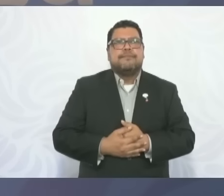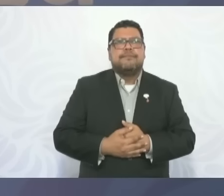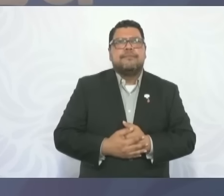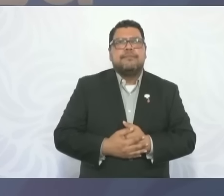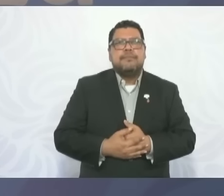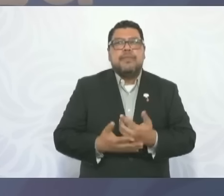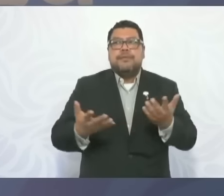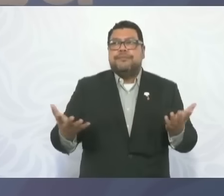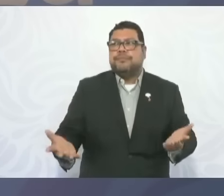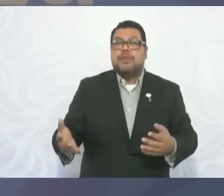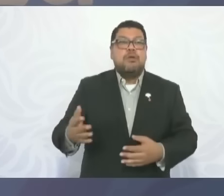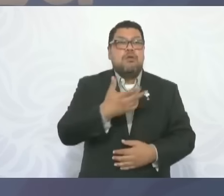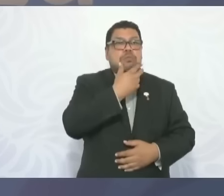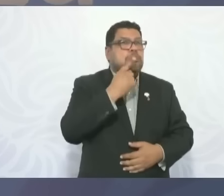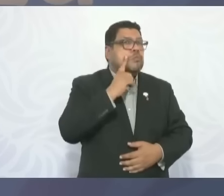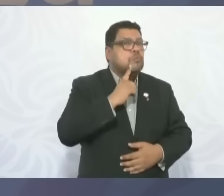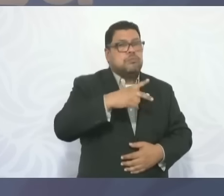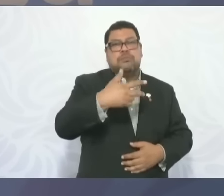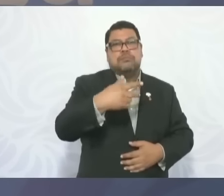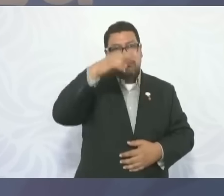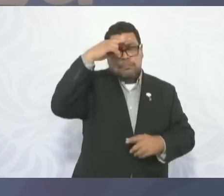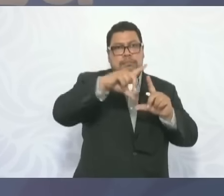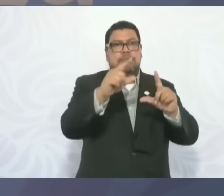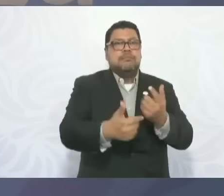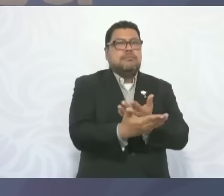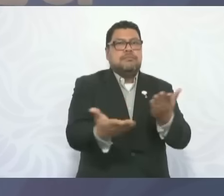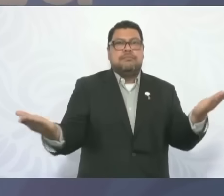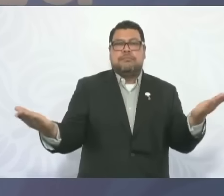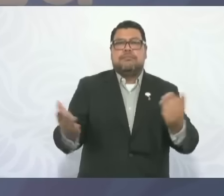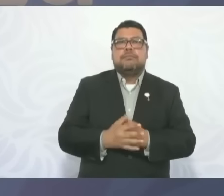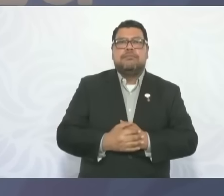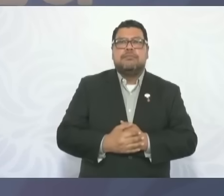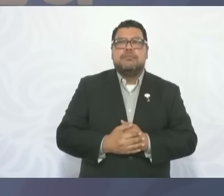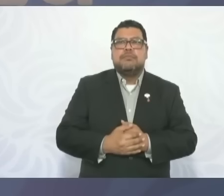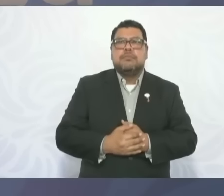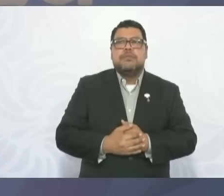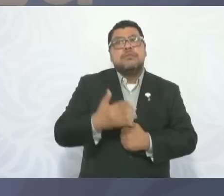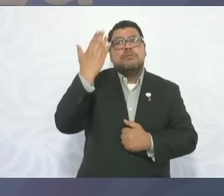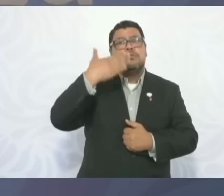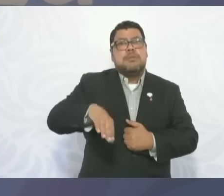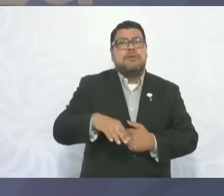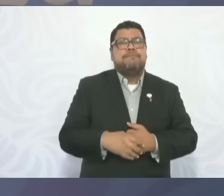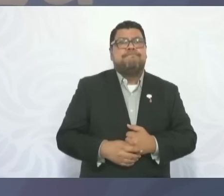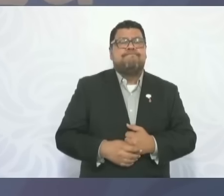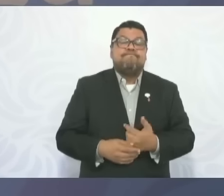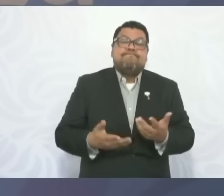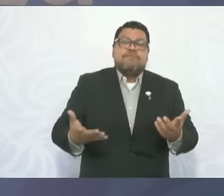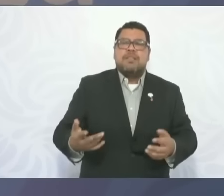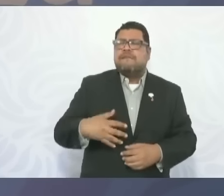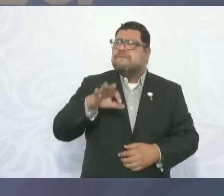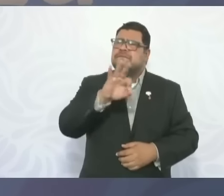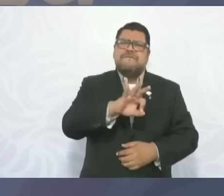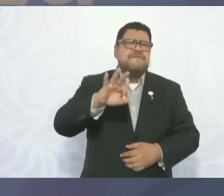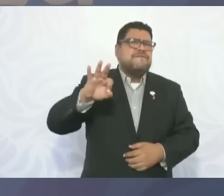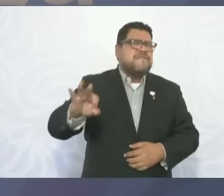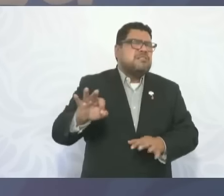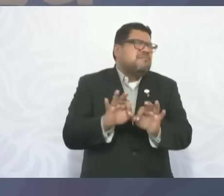A todas y a todos, mexicanas, mexicanos, hoy recordamos una de las fechas más profundas y